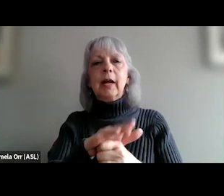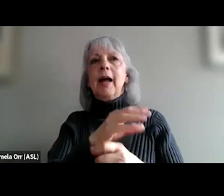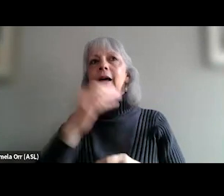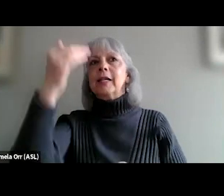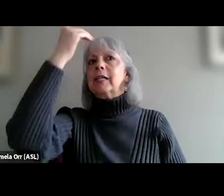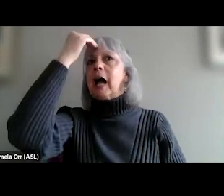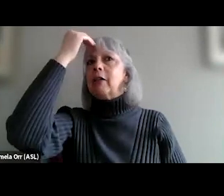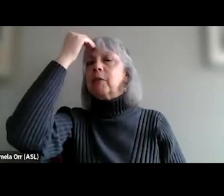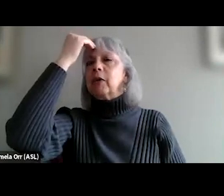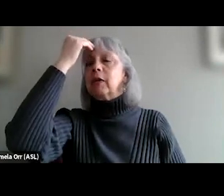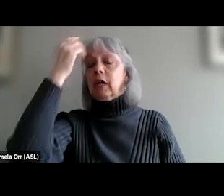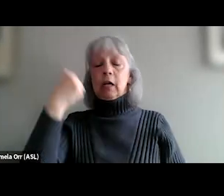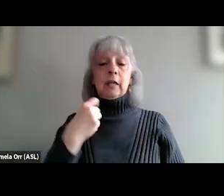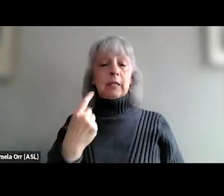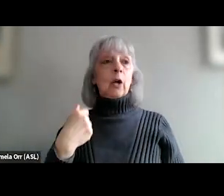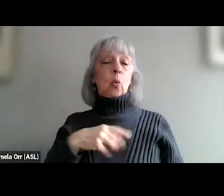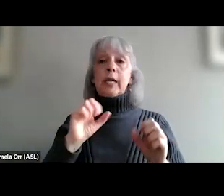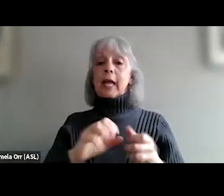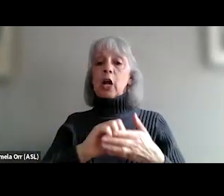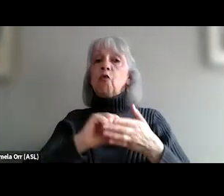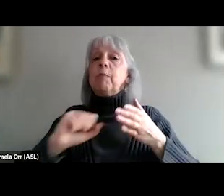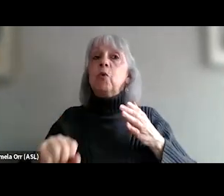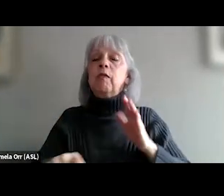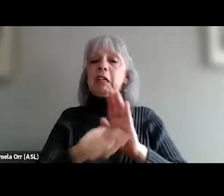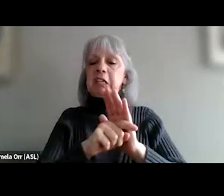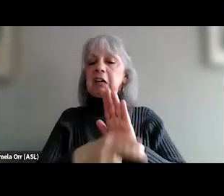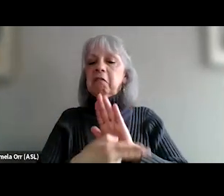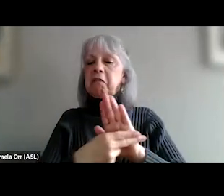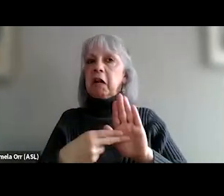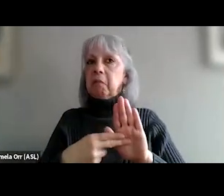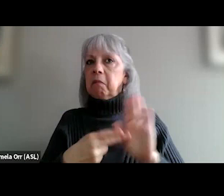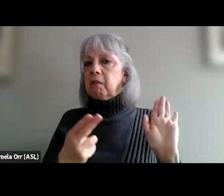podemos eliminar esos estigmas y nos permitiría